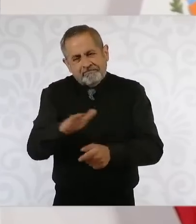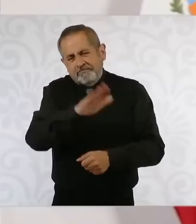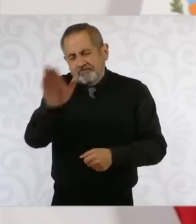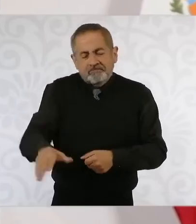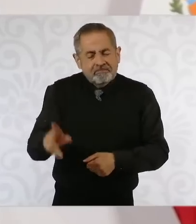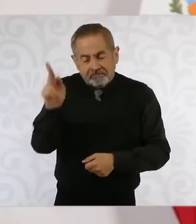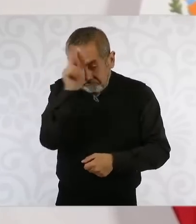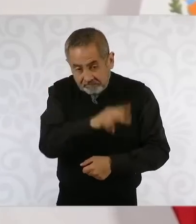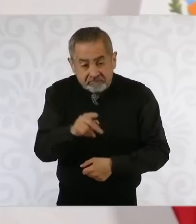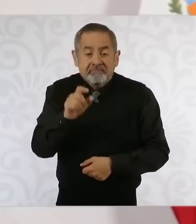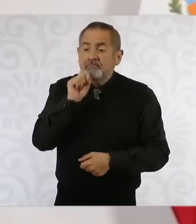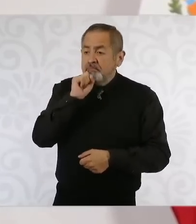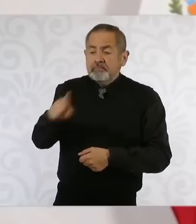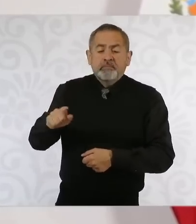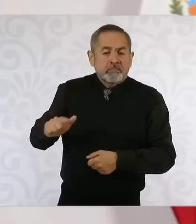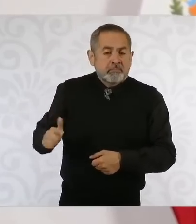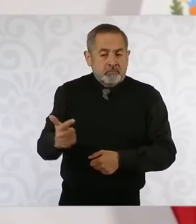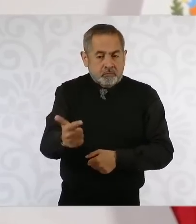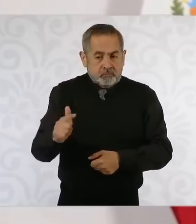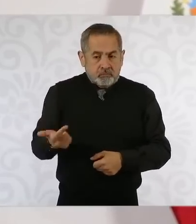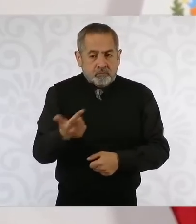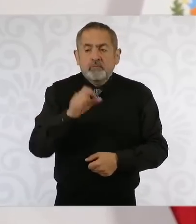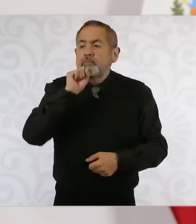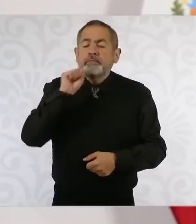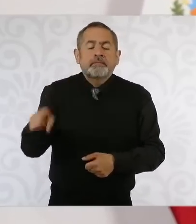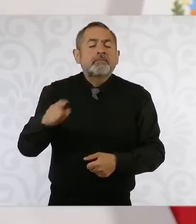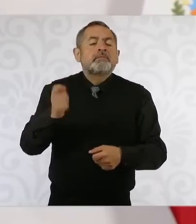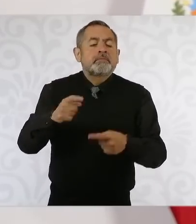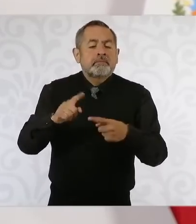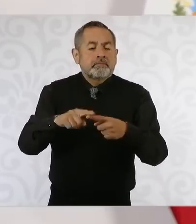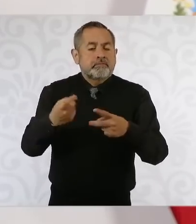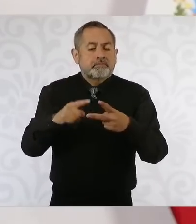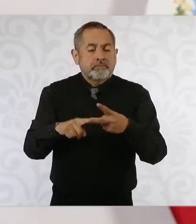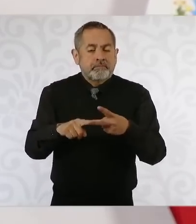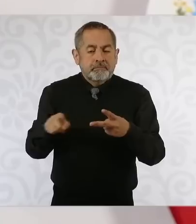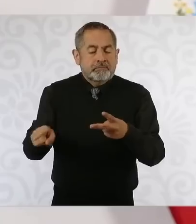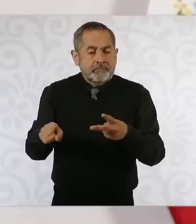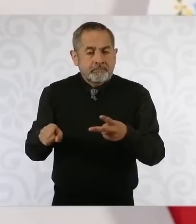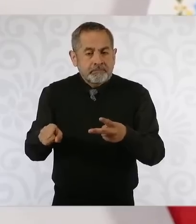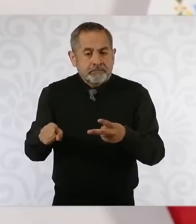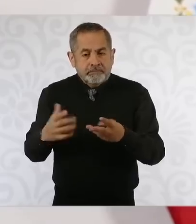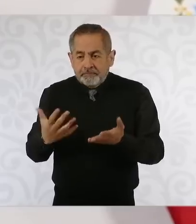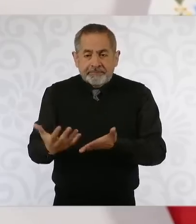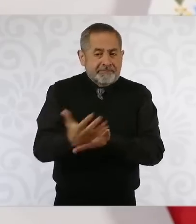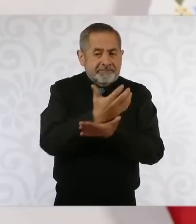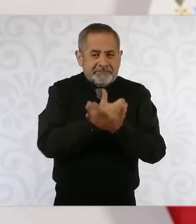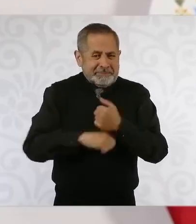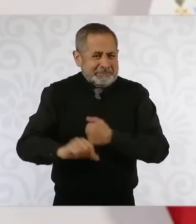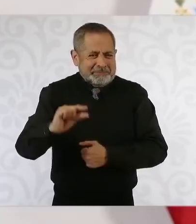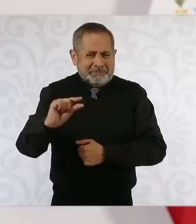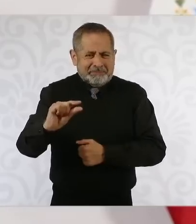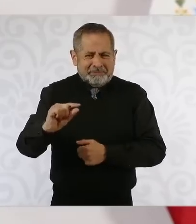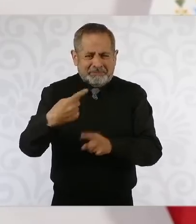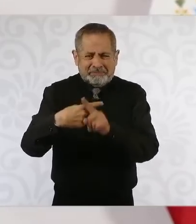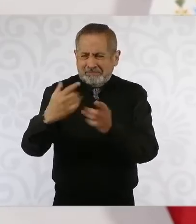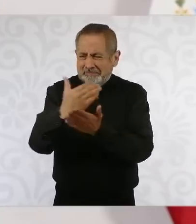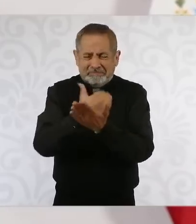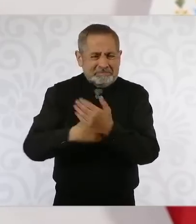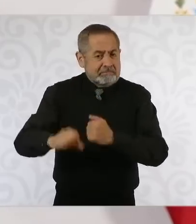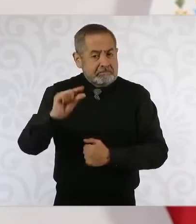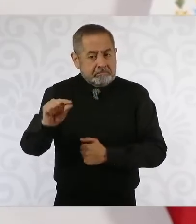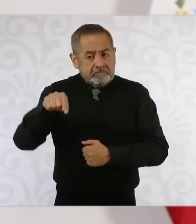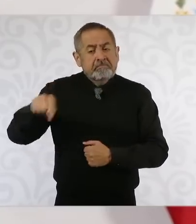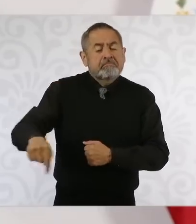sino que es el estado con el ingreso medio más bajo de todo el país con el mayor número